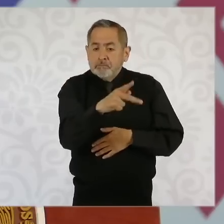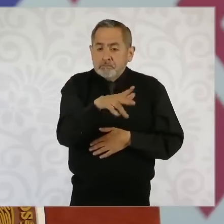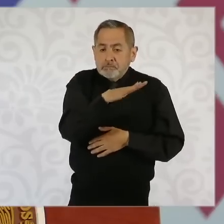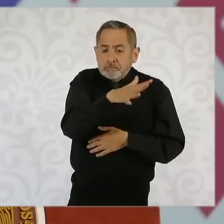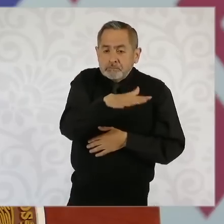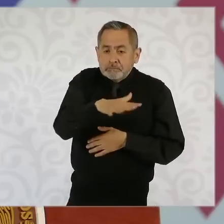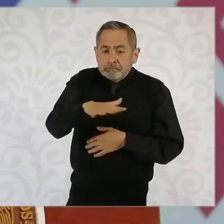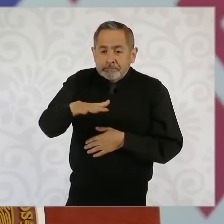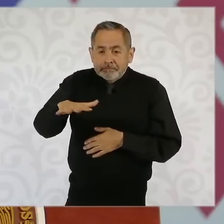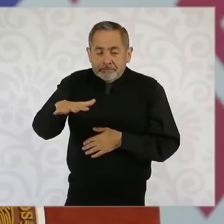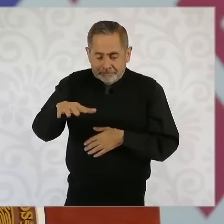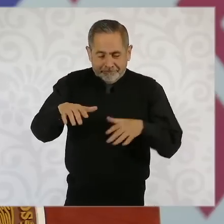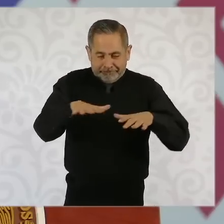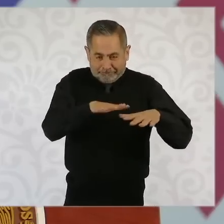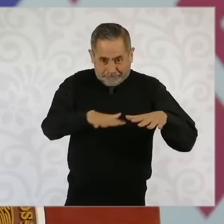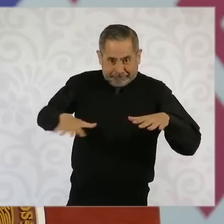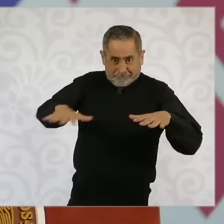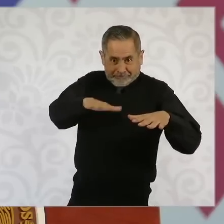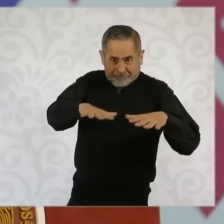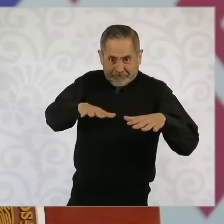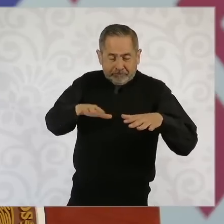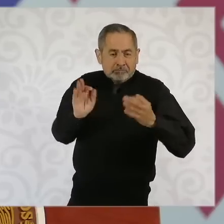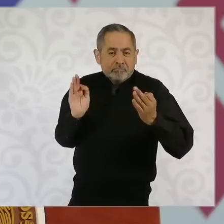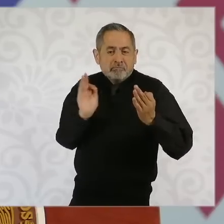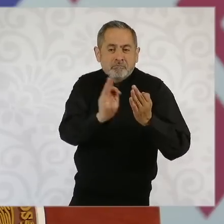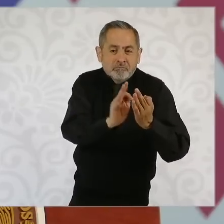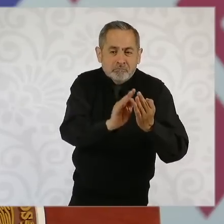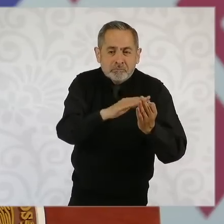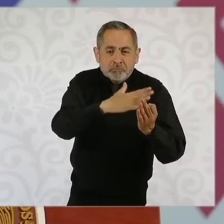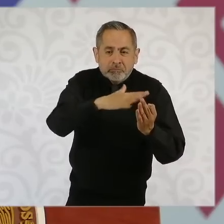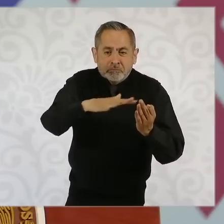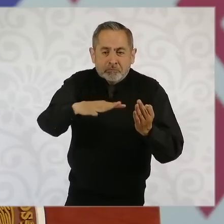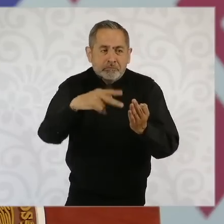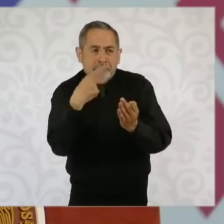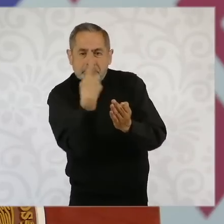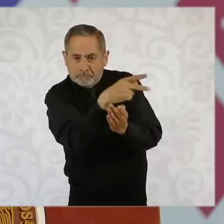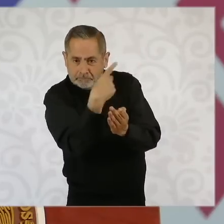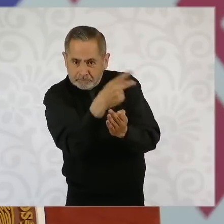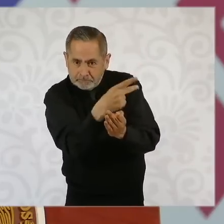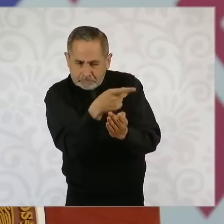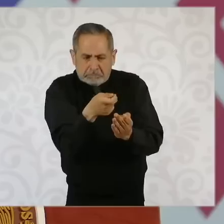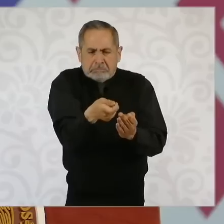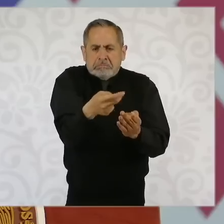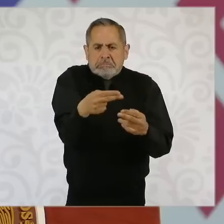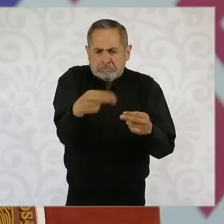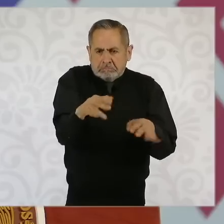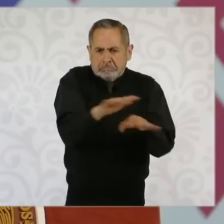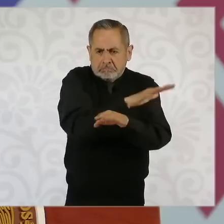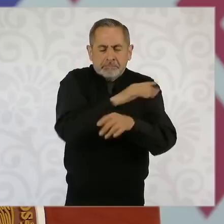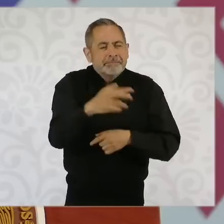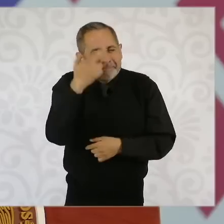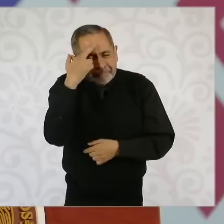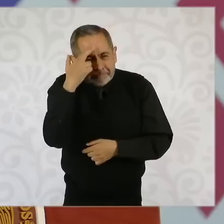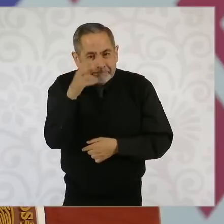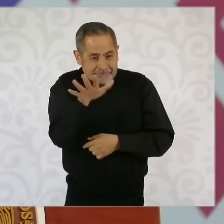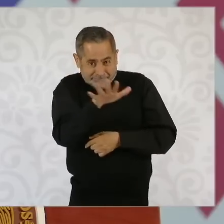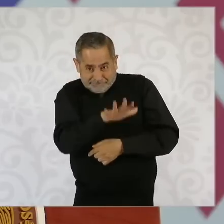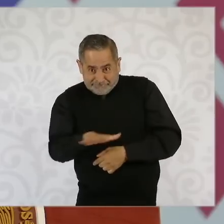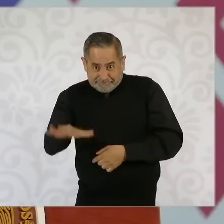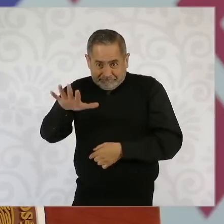el golfo de México el golfo de México tiene plataforma continental de Estados Unidos que